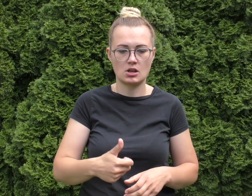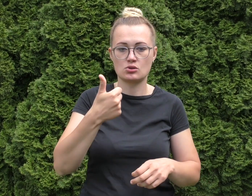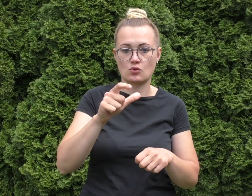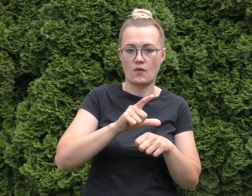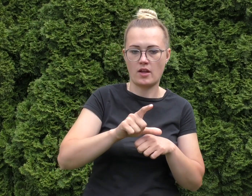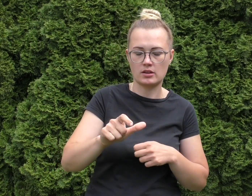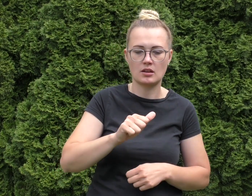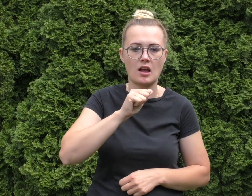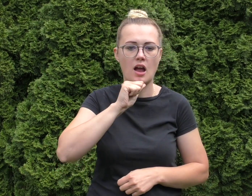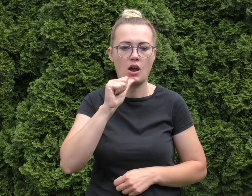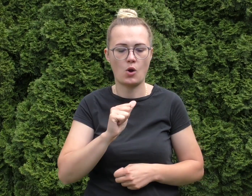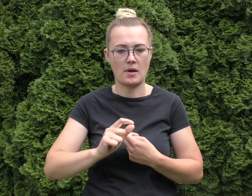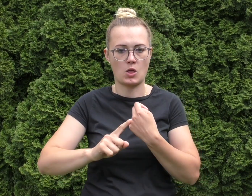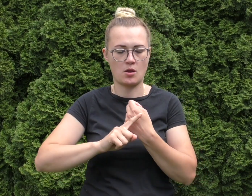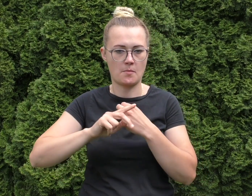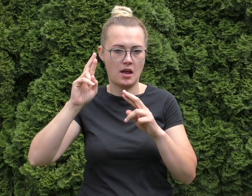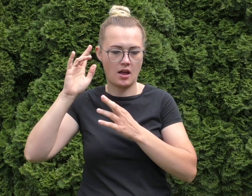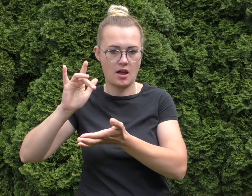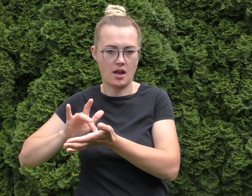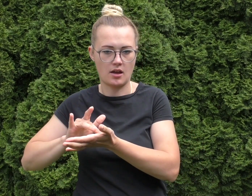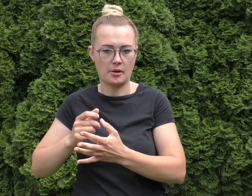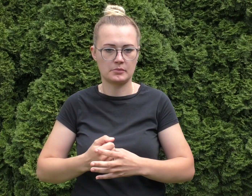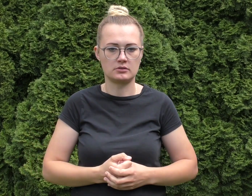112 – europejski numer alarmowy